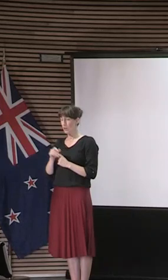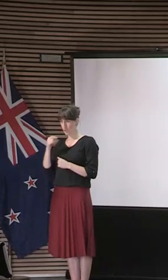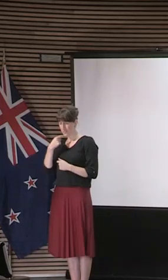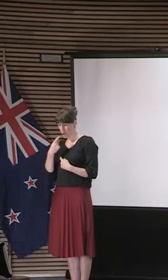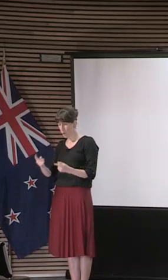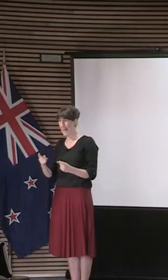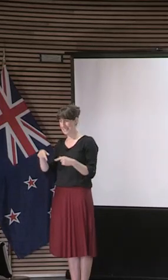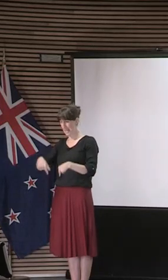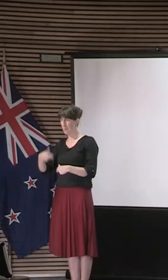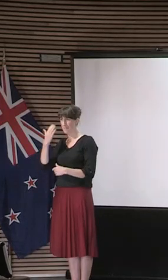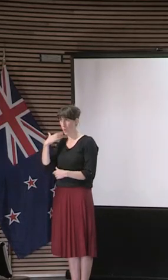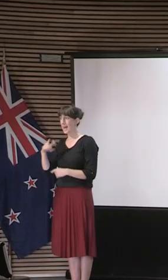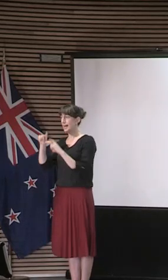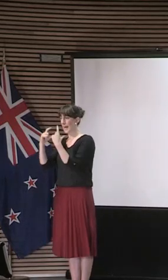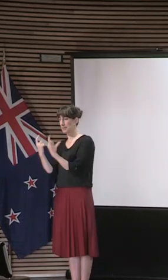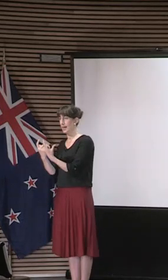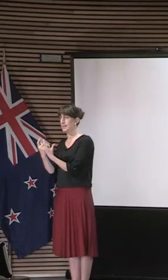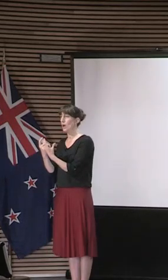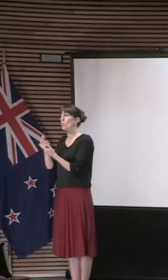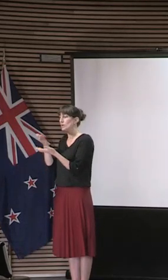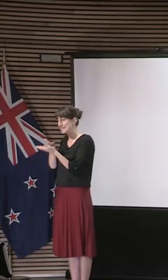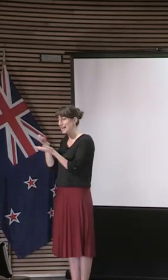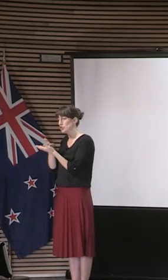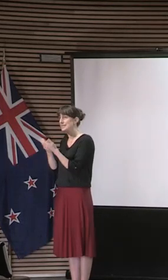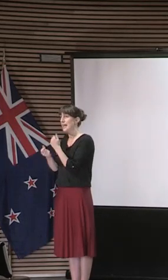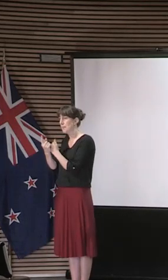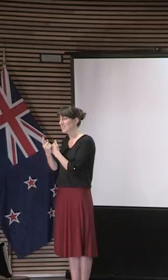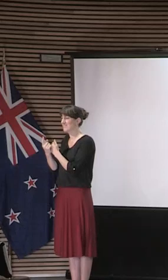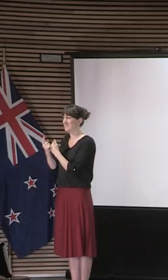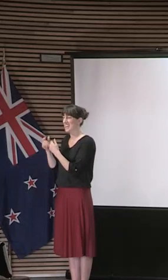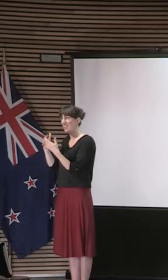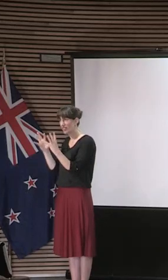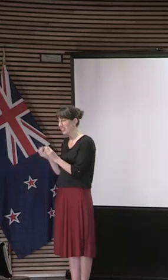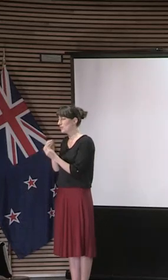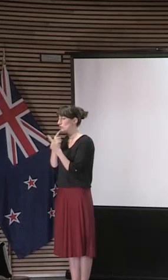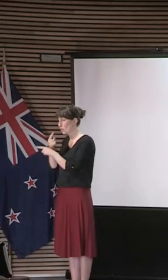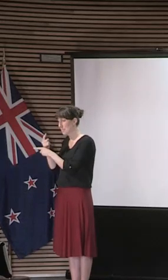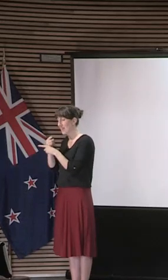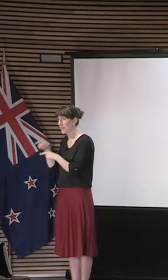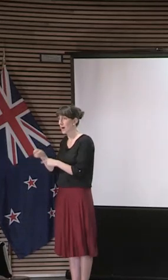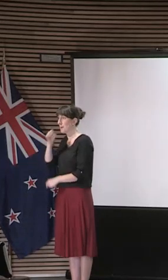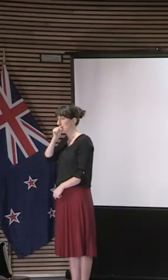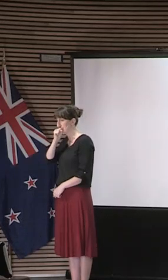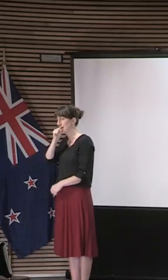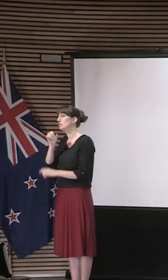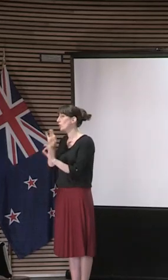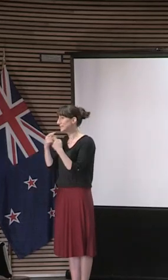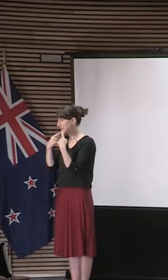whakaaro ka taea te mamae. He maha nga tau inaianei, kua korero mai koe ki